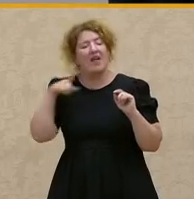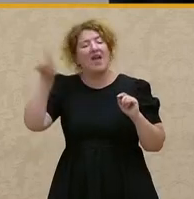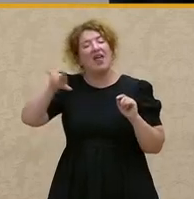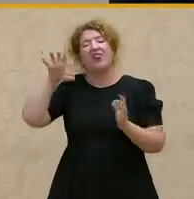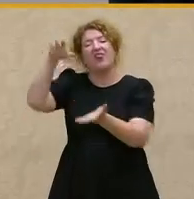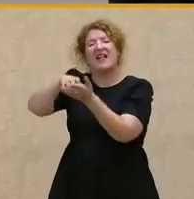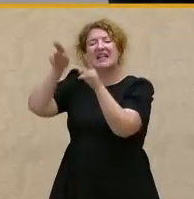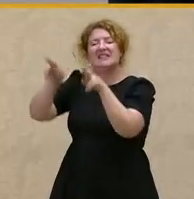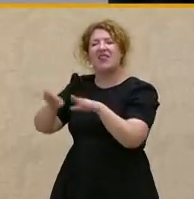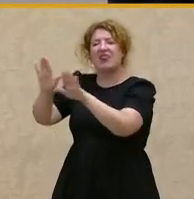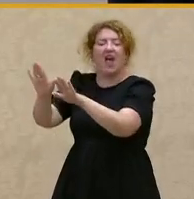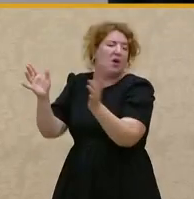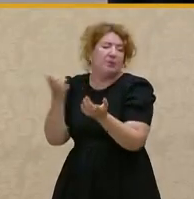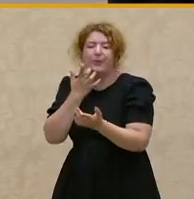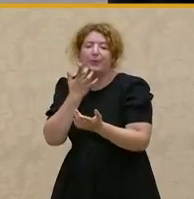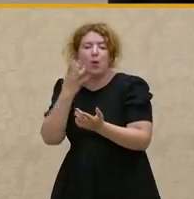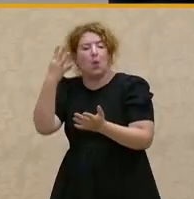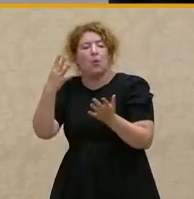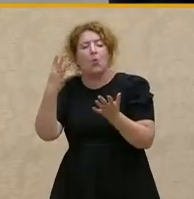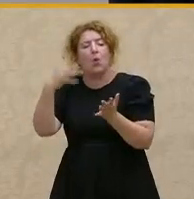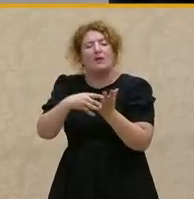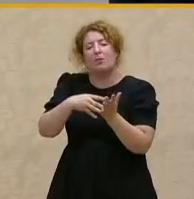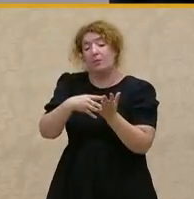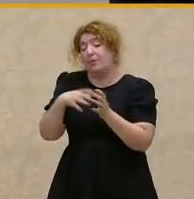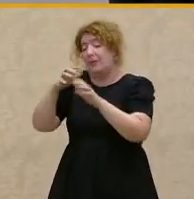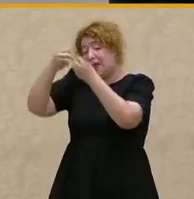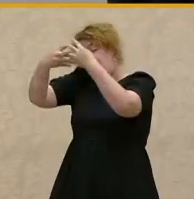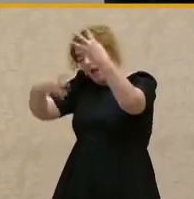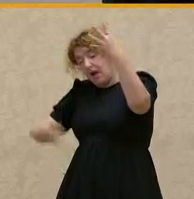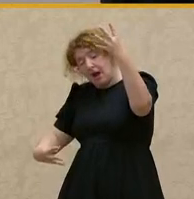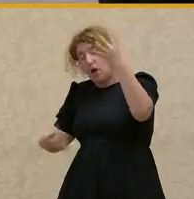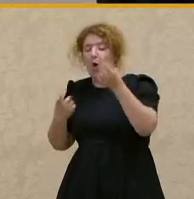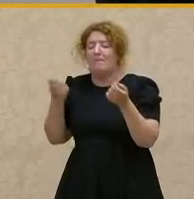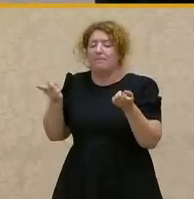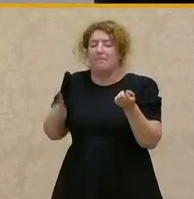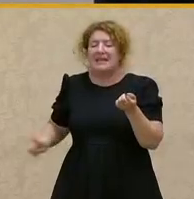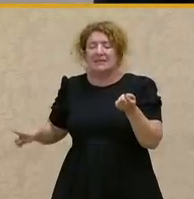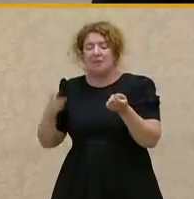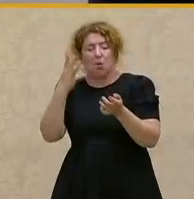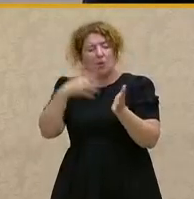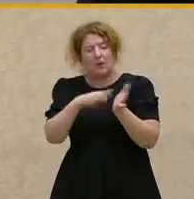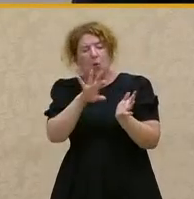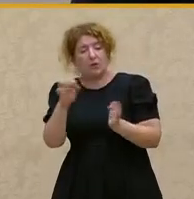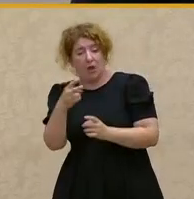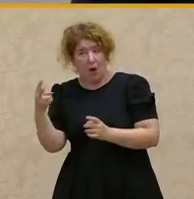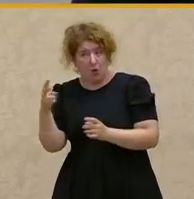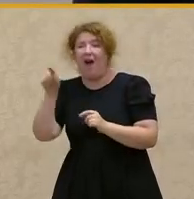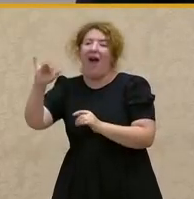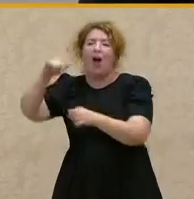de residencia de 4400 euros mensuales, cuando estamos hablando de una plaza para una persona